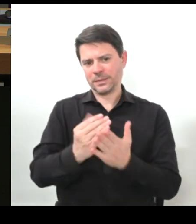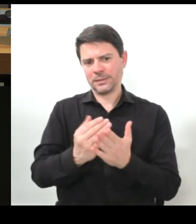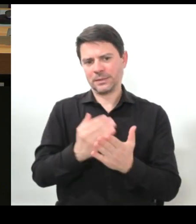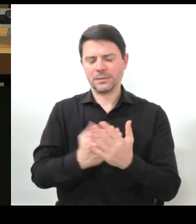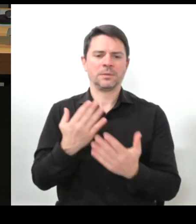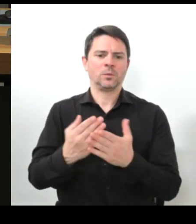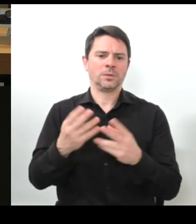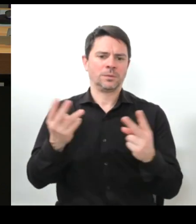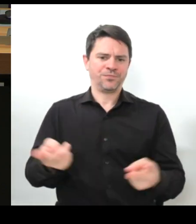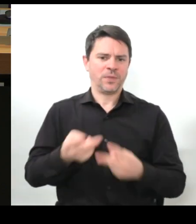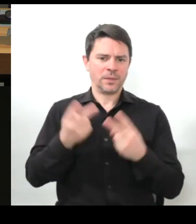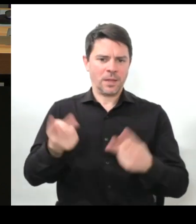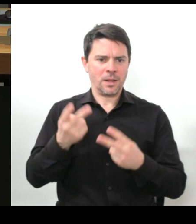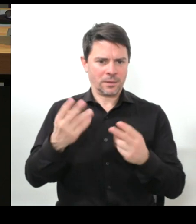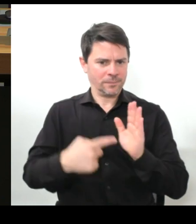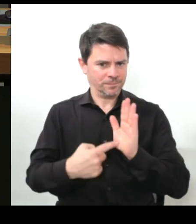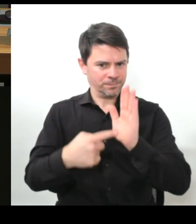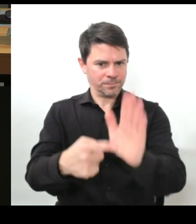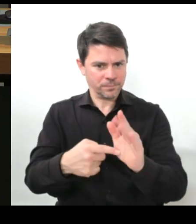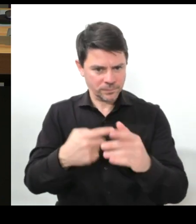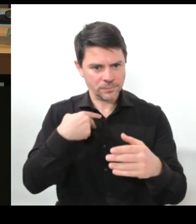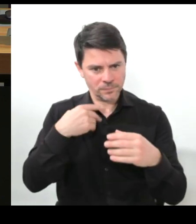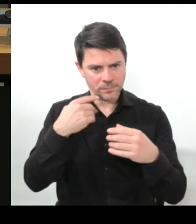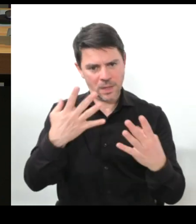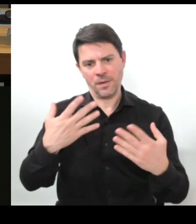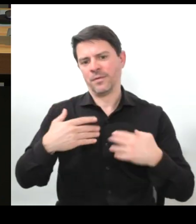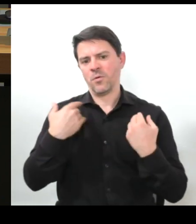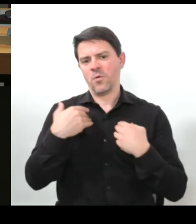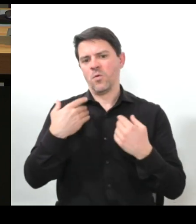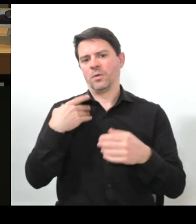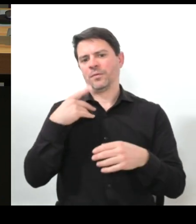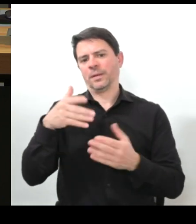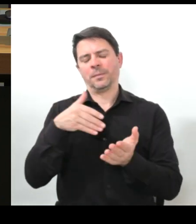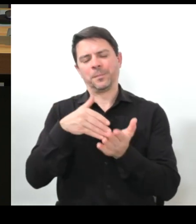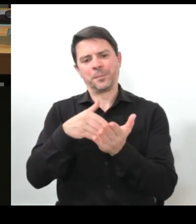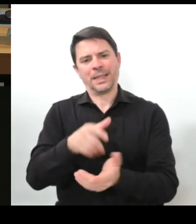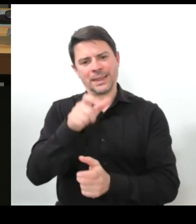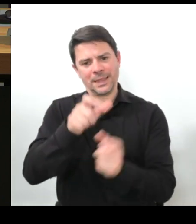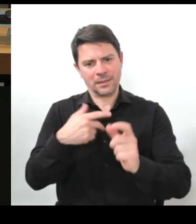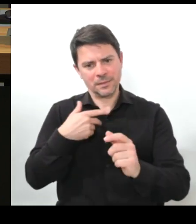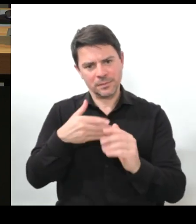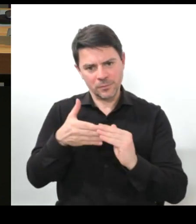Letztes Mal schon besprochen. Was wir nicht glauben ist, dass es hier darum geht, dass die Geschäftsführung